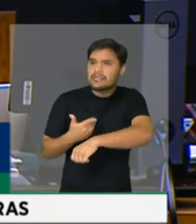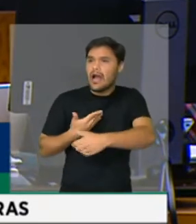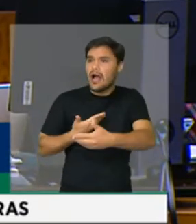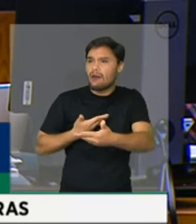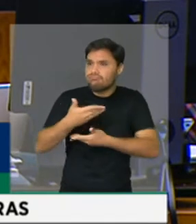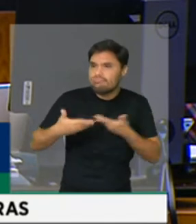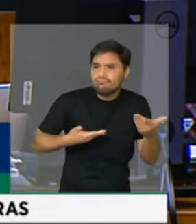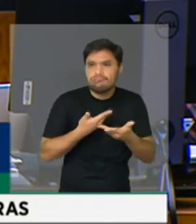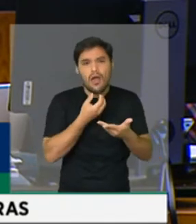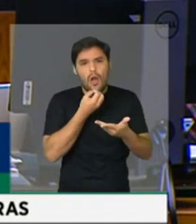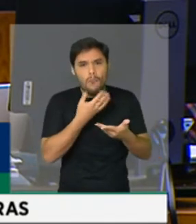DEMAIS PODERES DA REPÚBLICA, AS INSTITUIÇÕES NACIONAIS OU